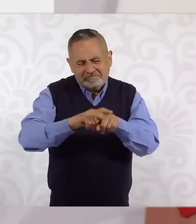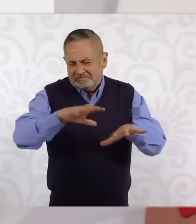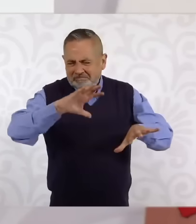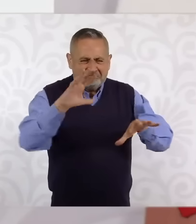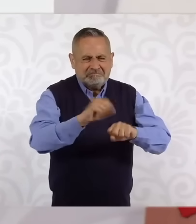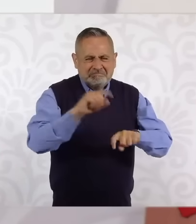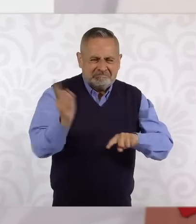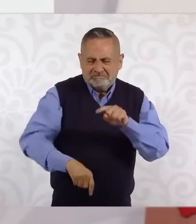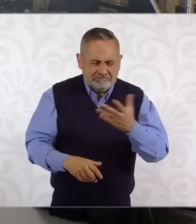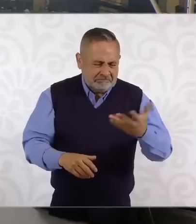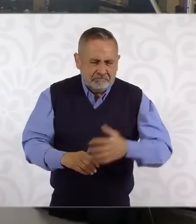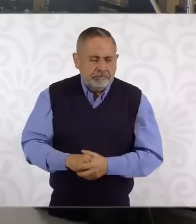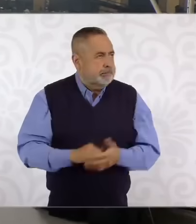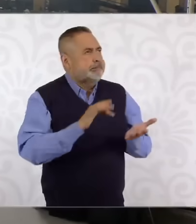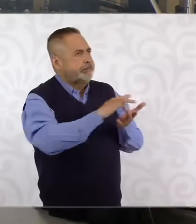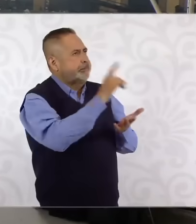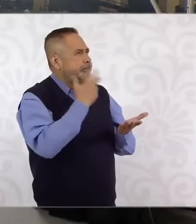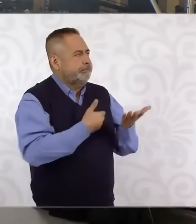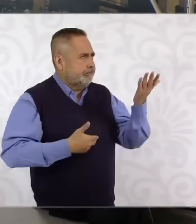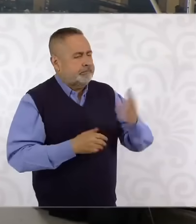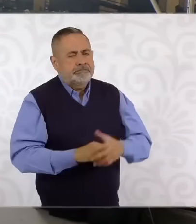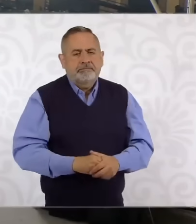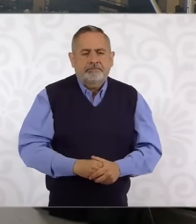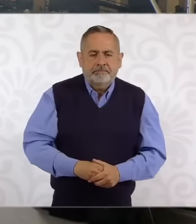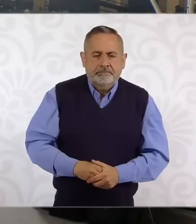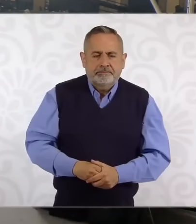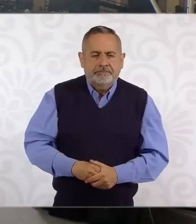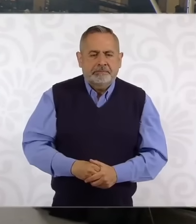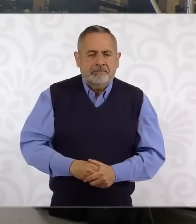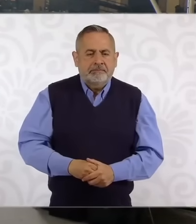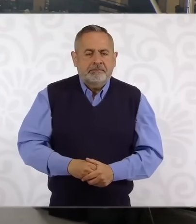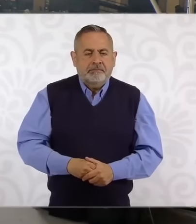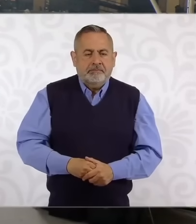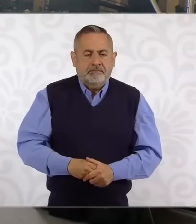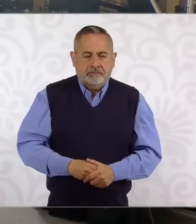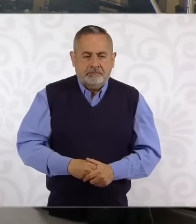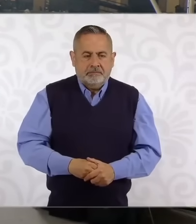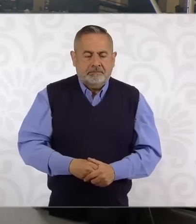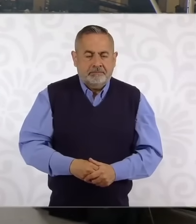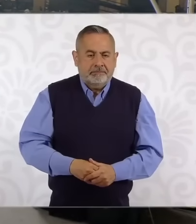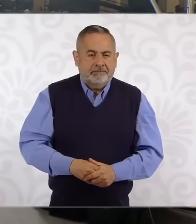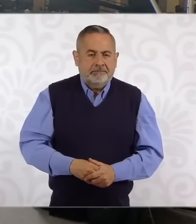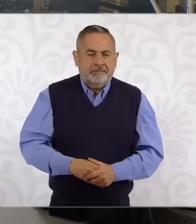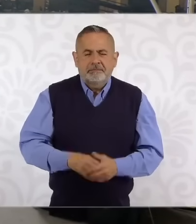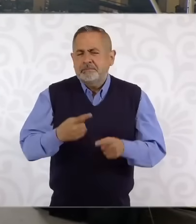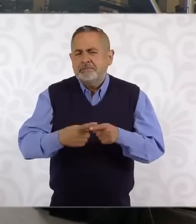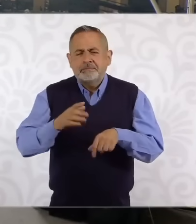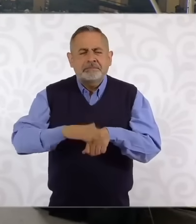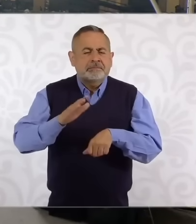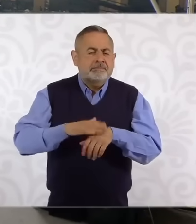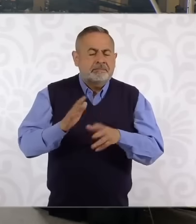Gracias, presidenta. Sí. Bueno, vamos. Eh, ¿quién más? ¿Quién más? A ver,